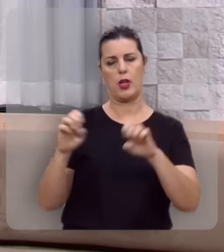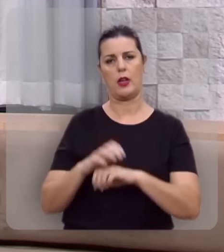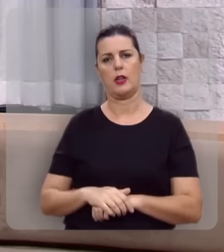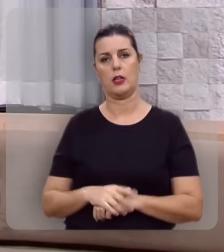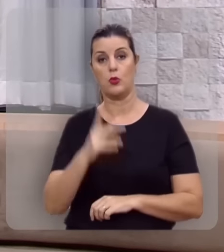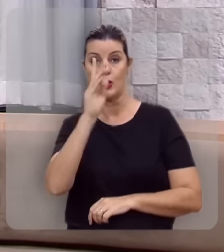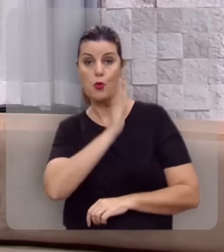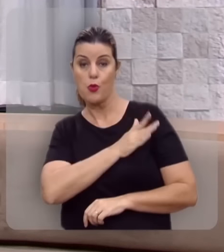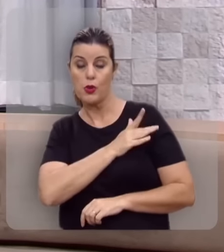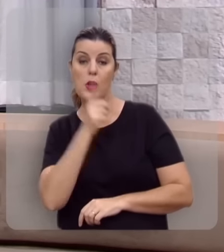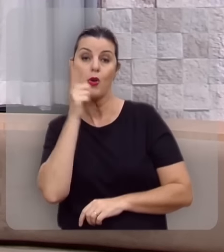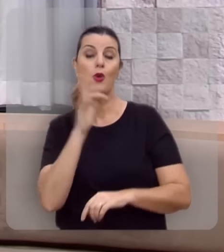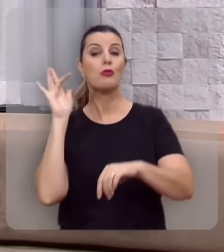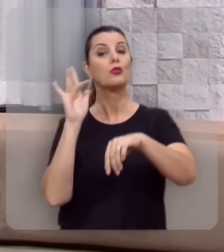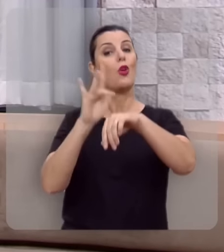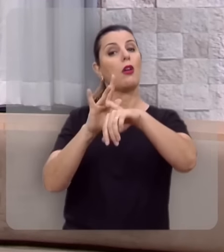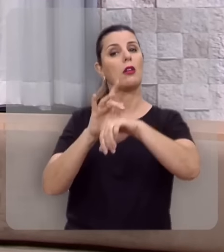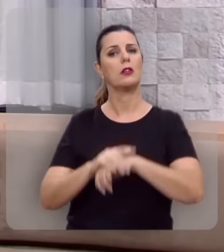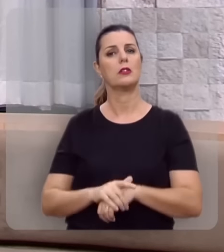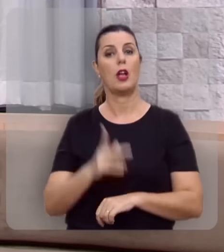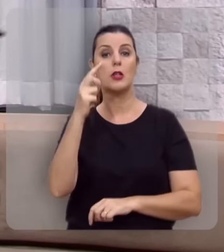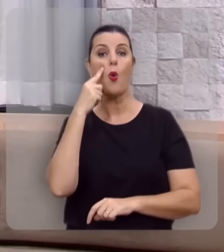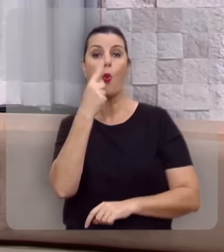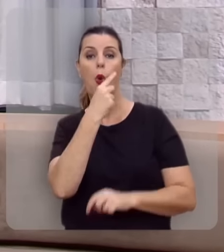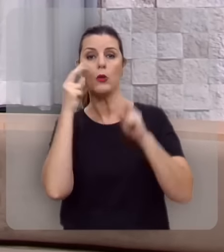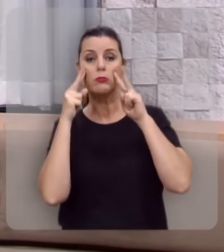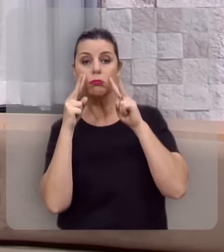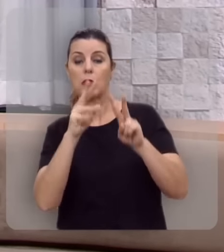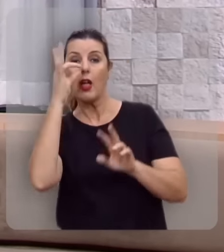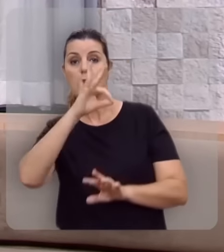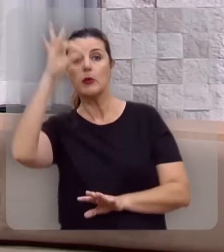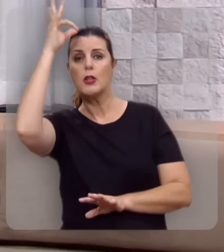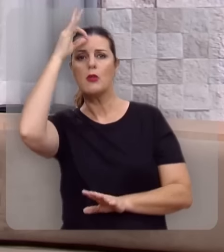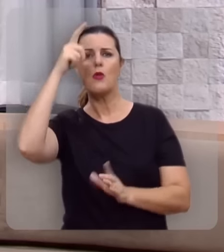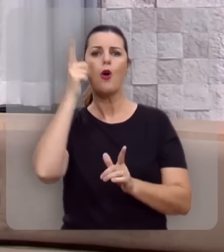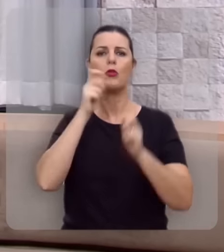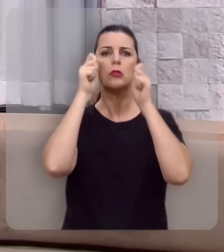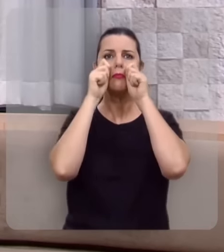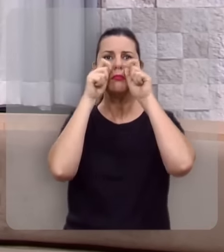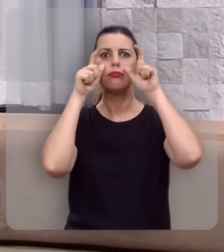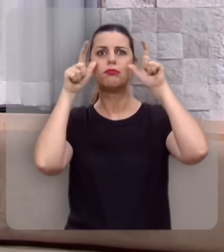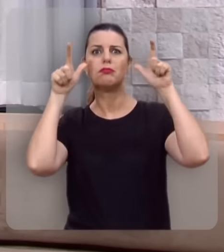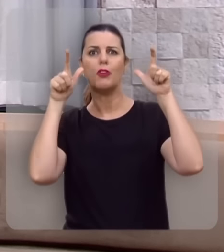o seu coração foi tocado, seus olhos espirituais se abriram, você leu um livro,